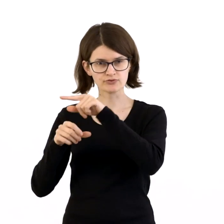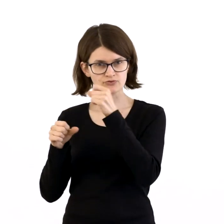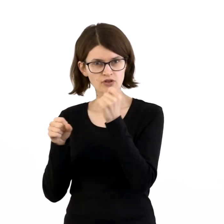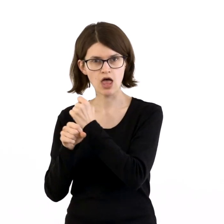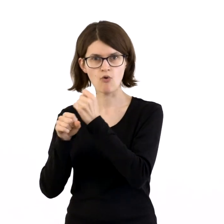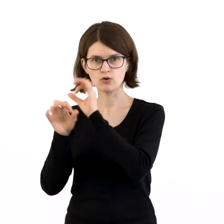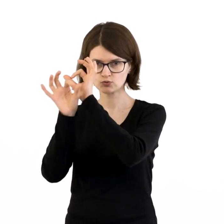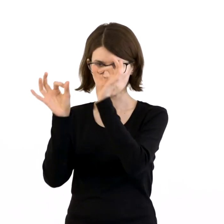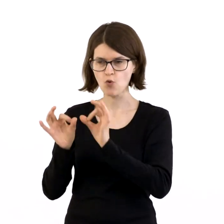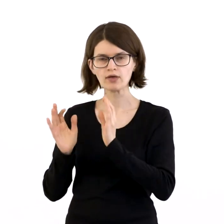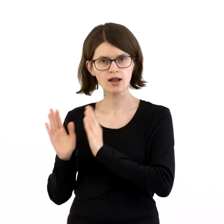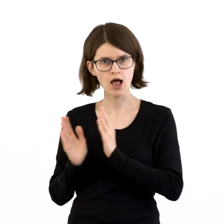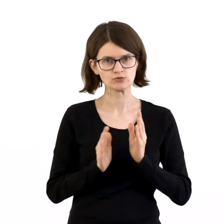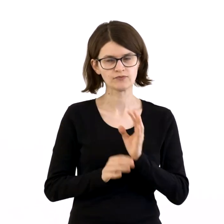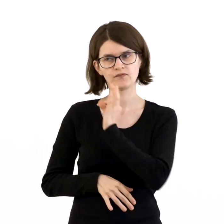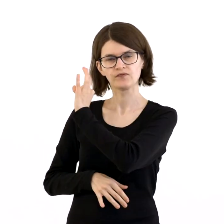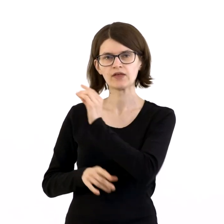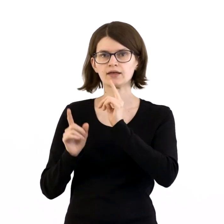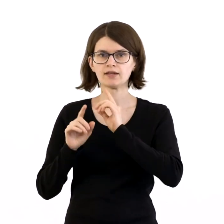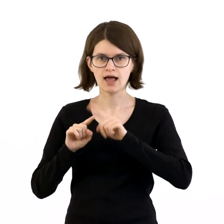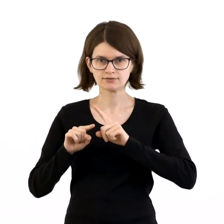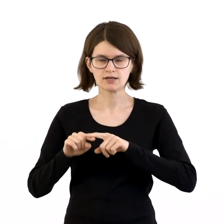To jest zasada wielości w jedności, pokazująca piękno idealne dzieł sztuki greckiej.